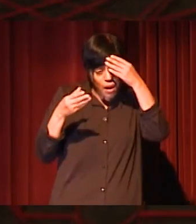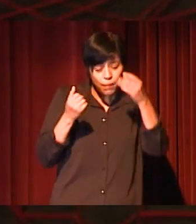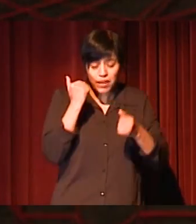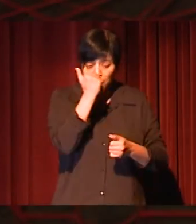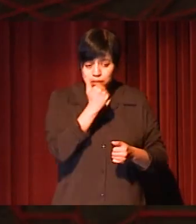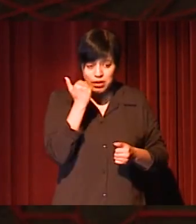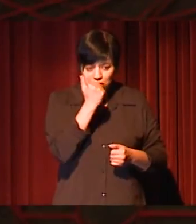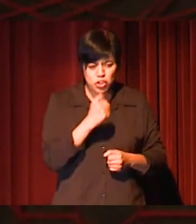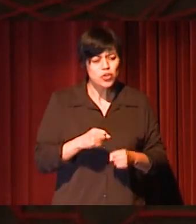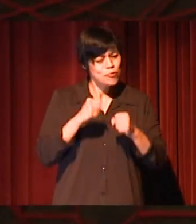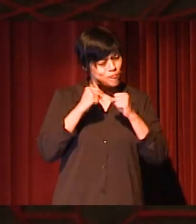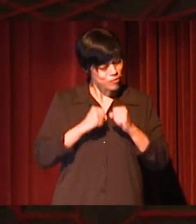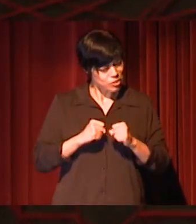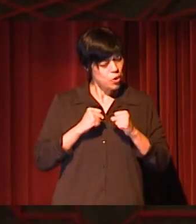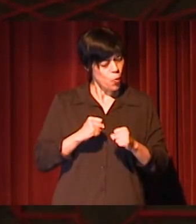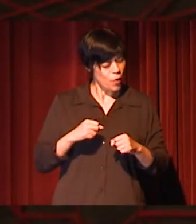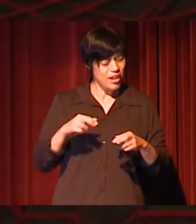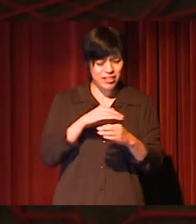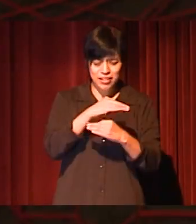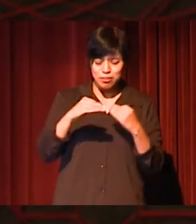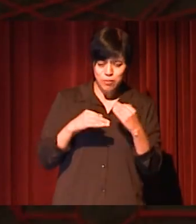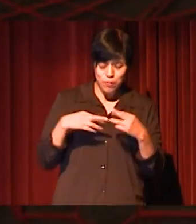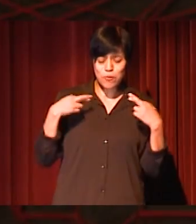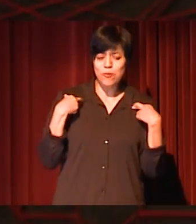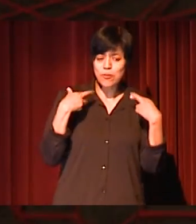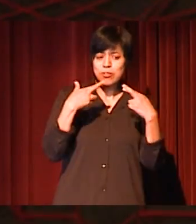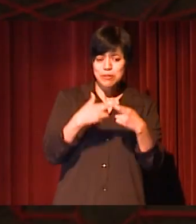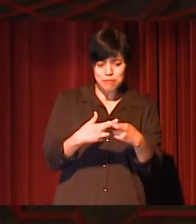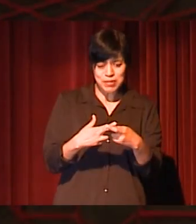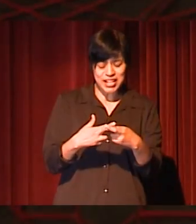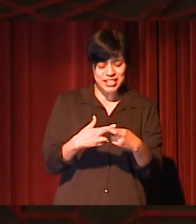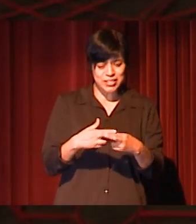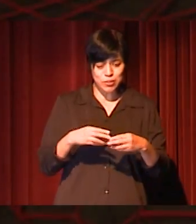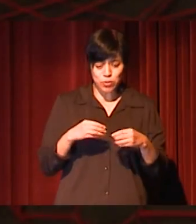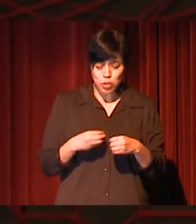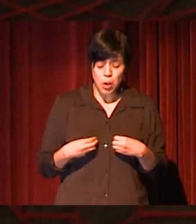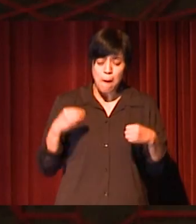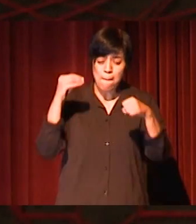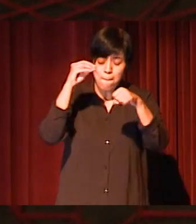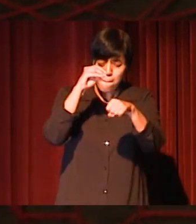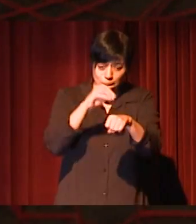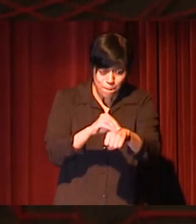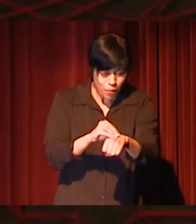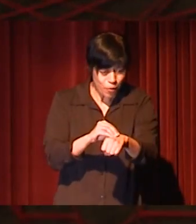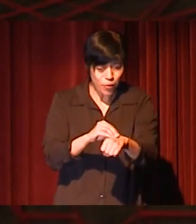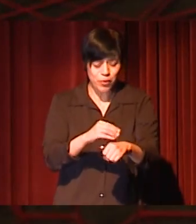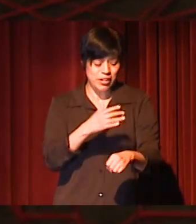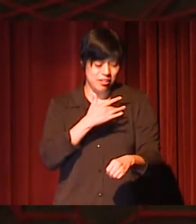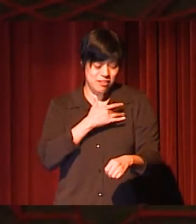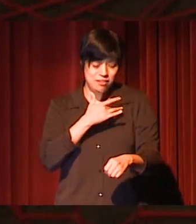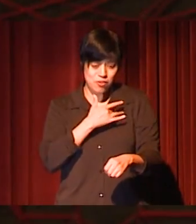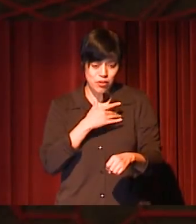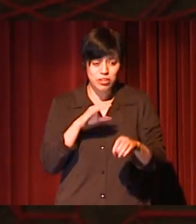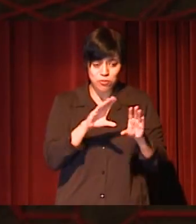en algún momento, se han sentido así. Han sentido que quieren darlo todo por ellos, que quieren poner el corazón al enseñar.